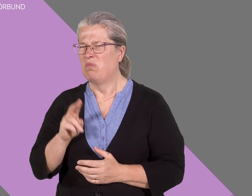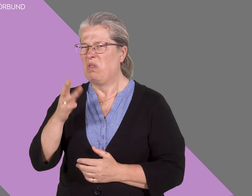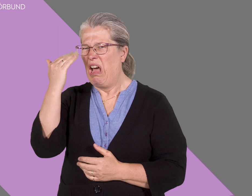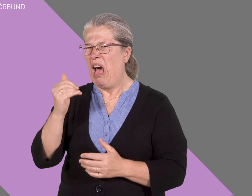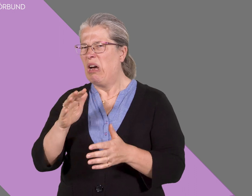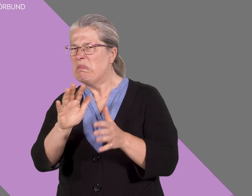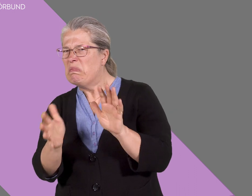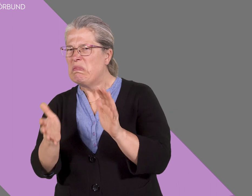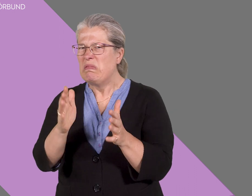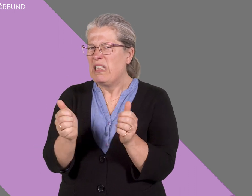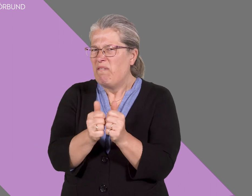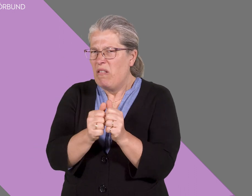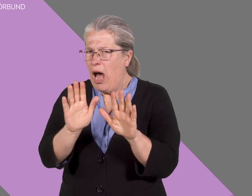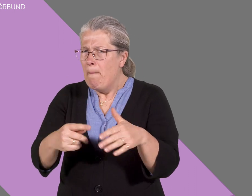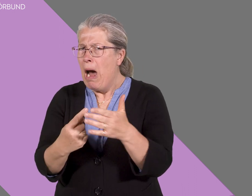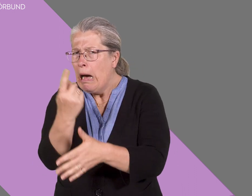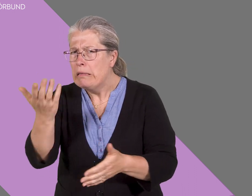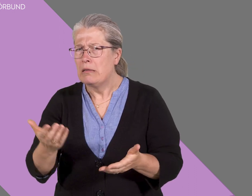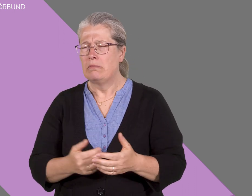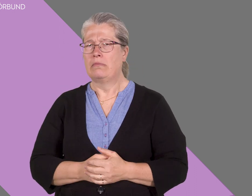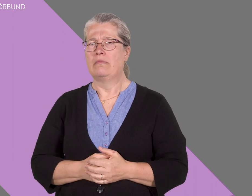Var allt verkligen som det såg ut?